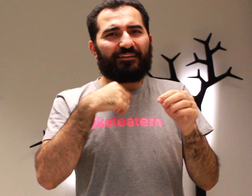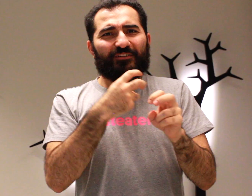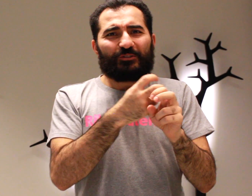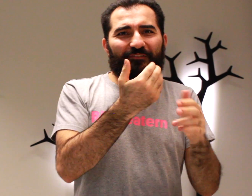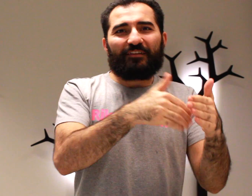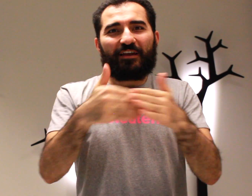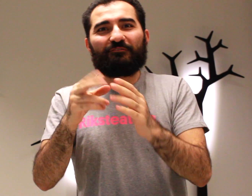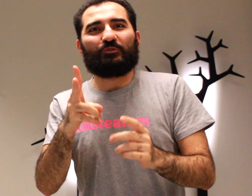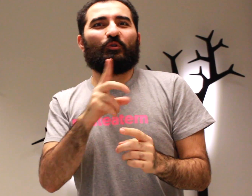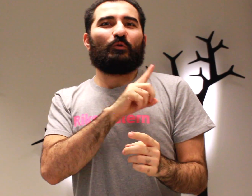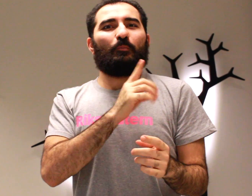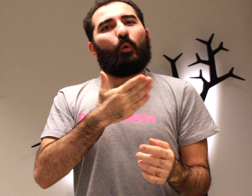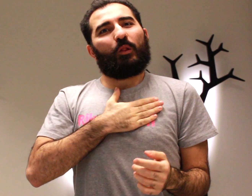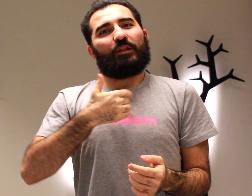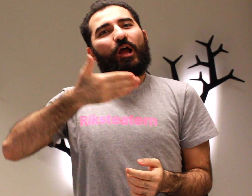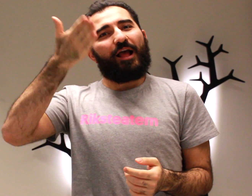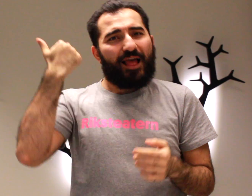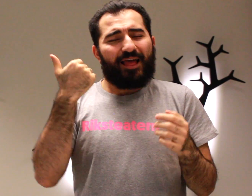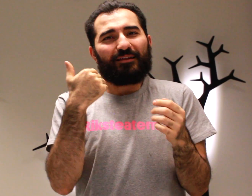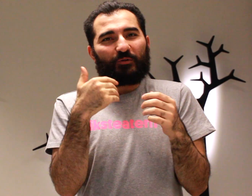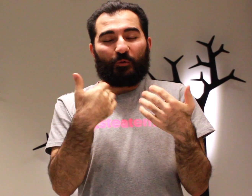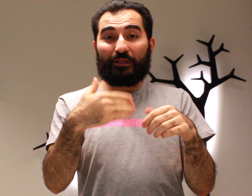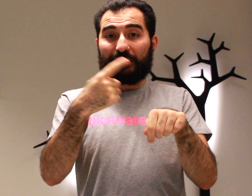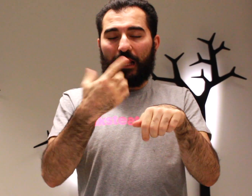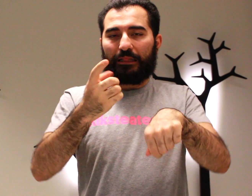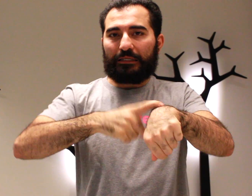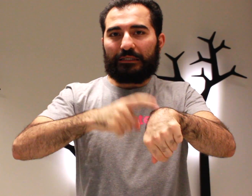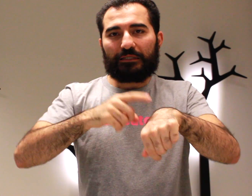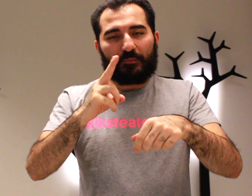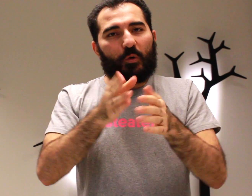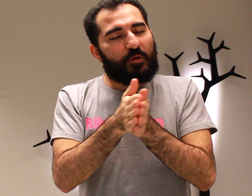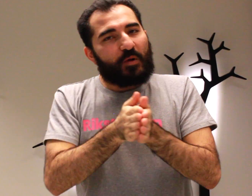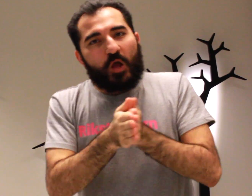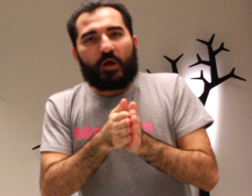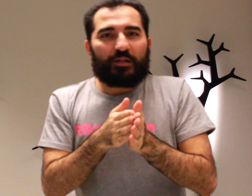Det var mycket som skulle avklaras. Jag gjorde så gott jag kunde på den tiden jag hade. Tiden är verkligen en utmaning!